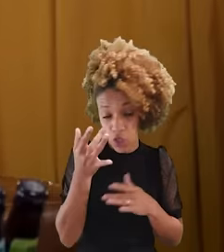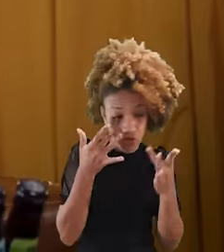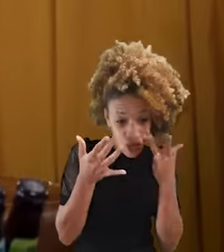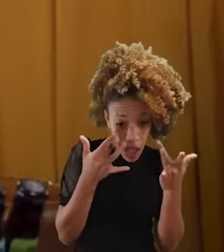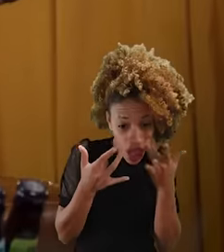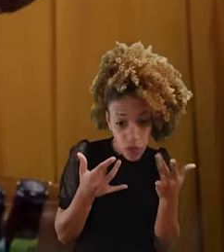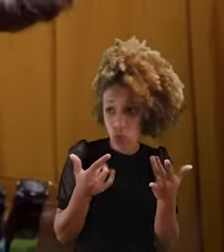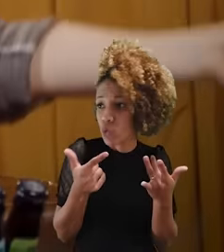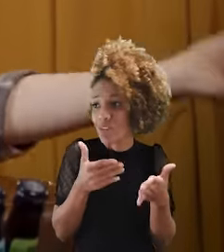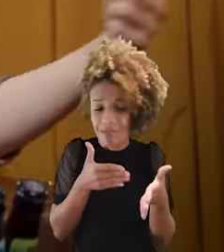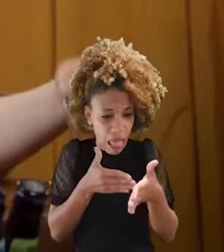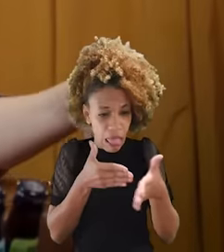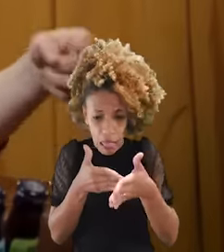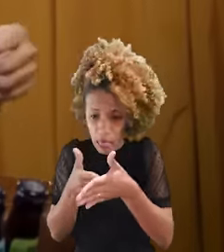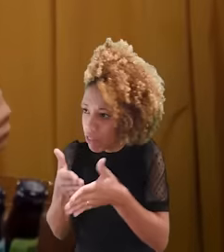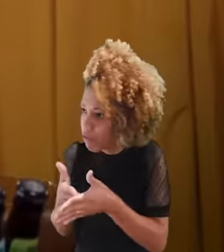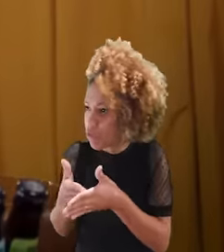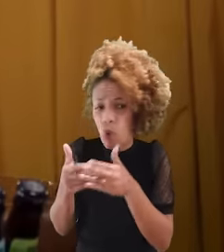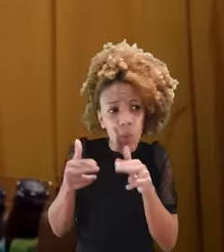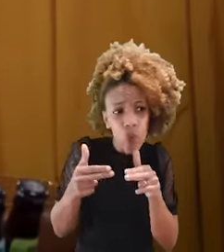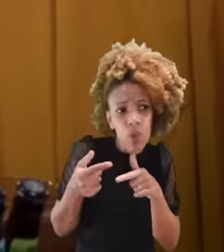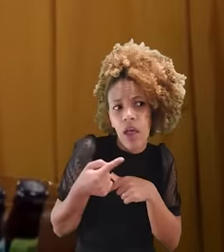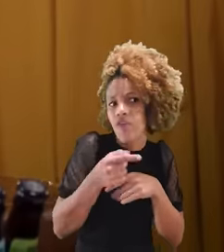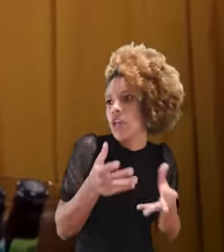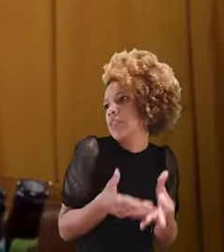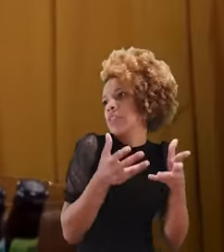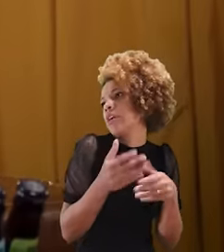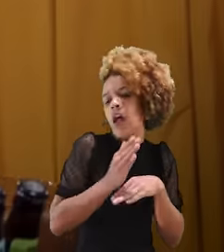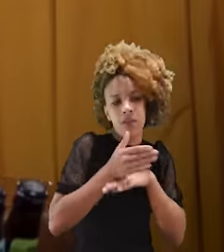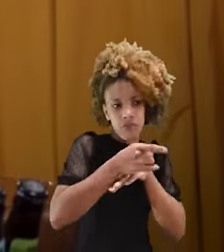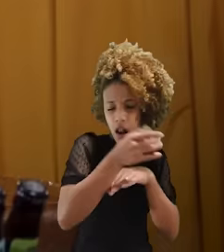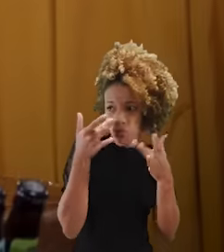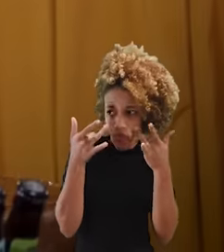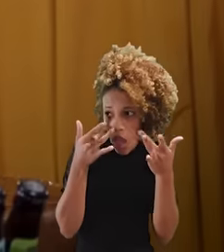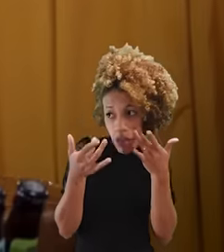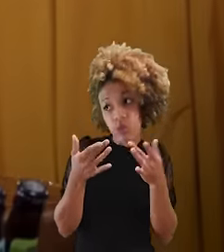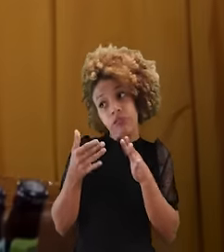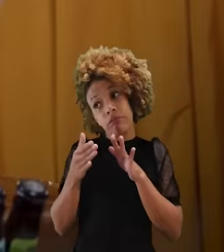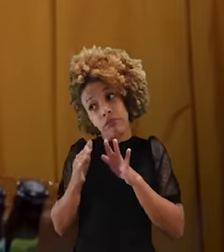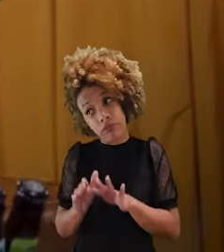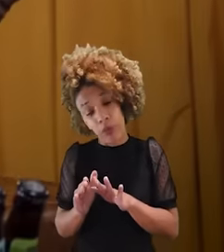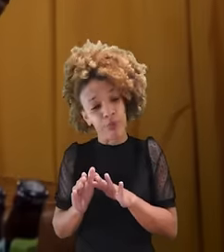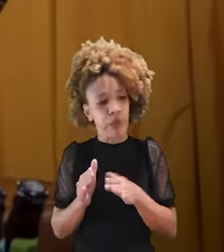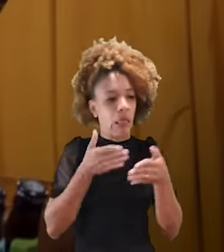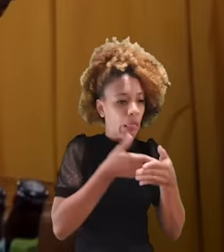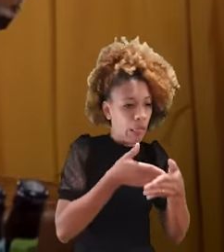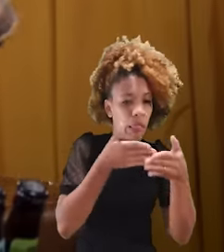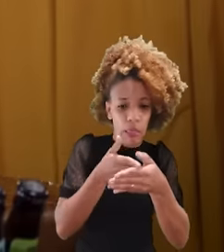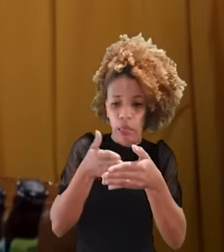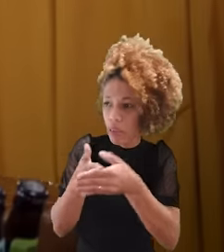coisa inacessível porque nunca lhe foi incentivada acessar então daí inacessível não tenho dinheiro